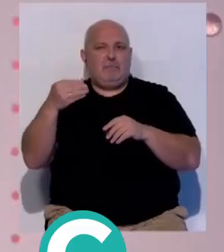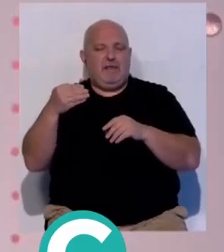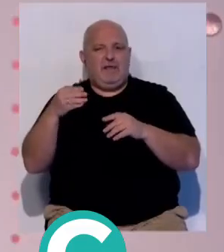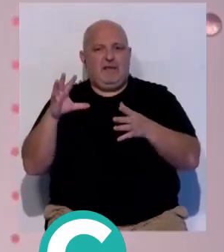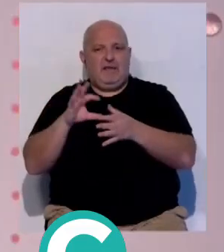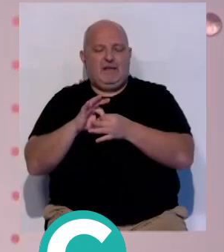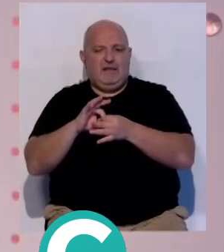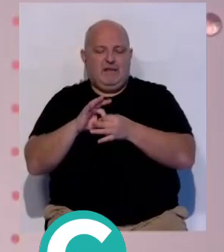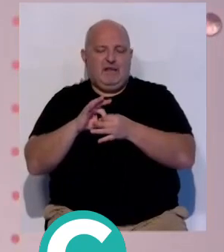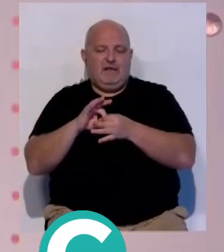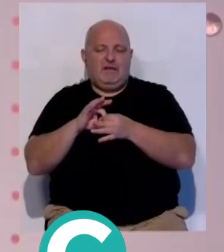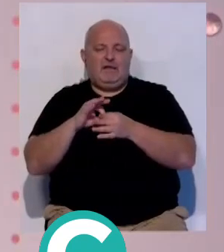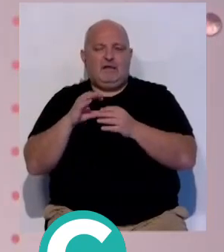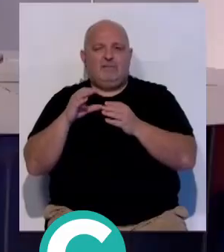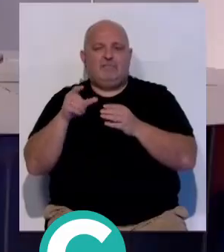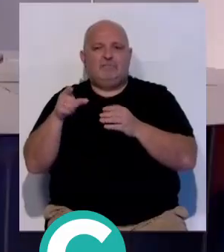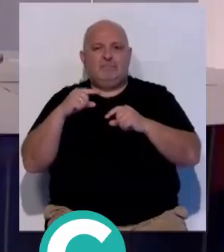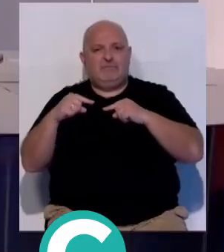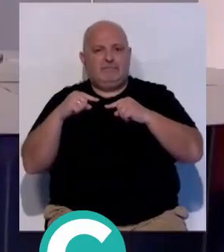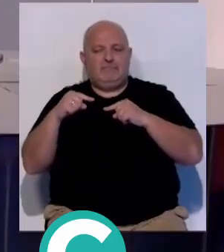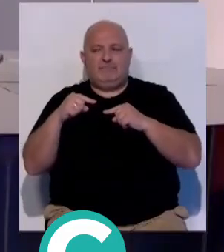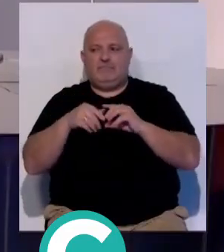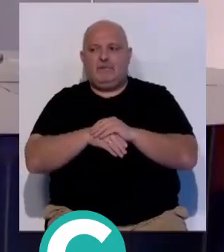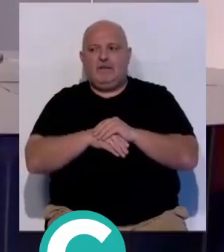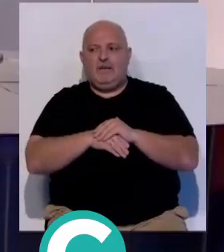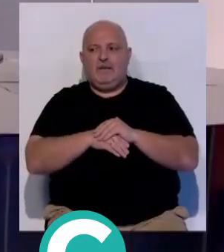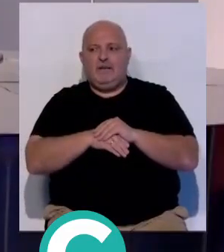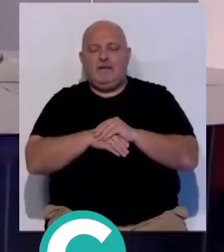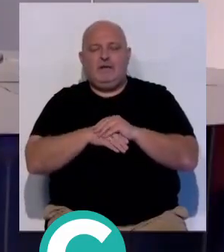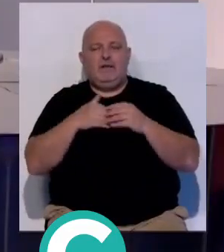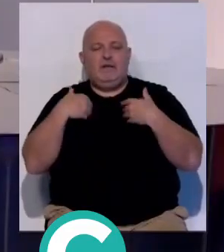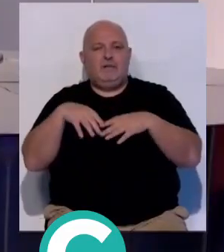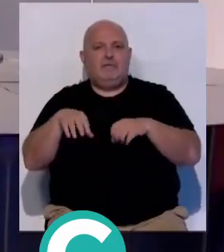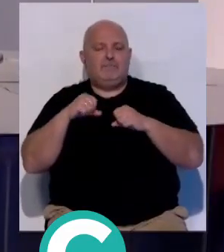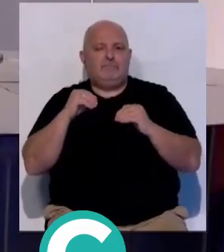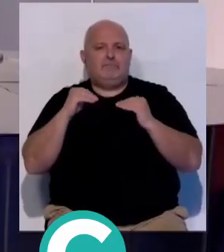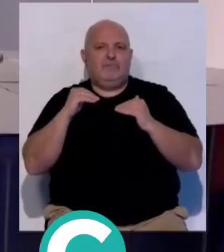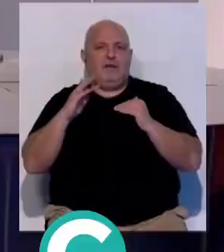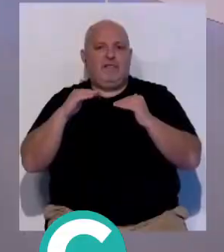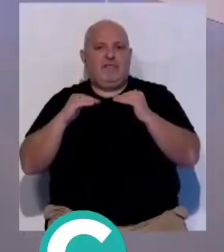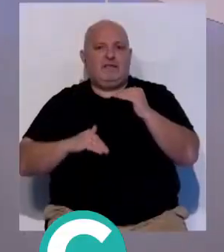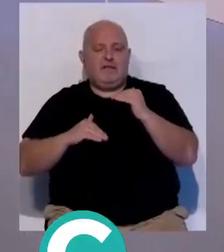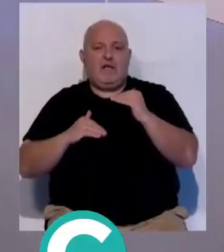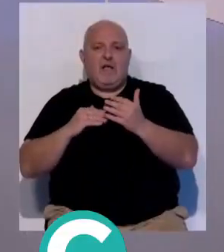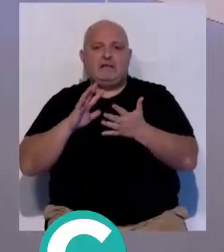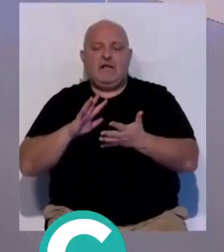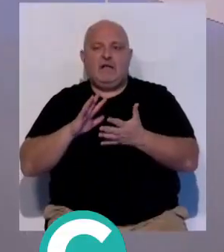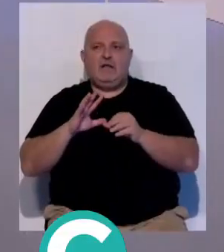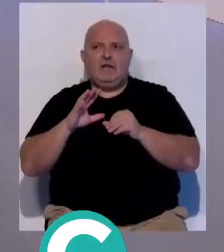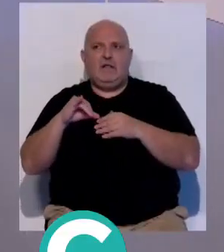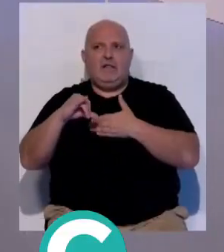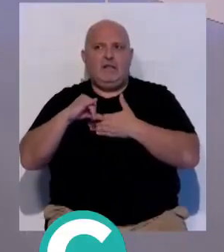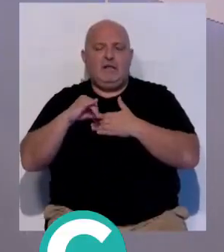el gitano el agarró el equipo con posiciones de descenso y ahora lo tenía cerca de los playofos